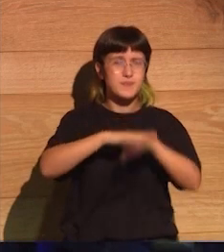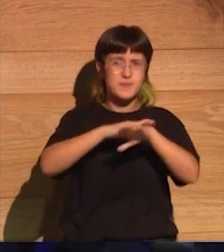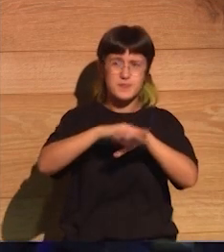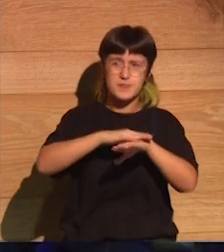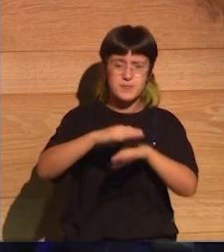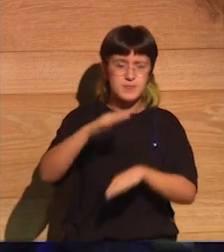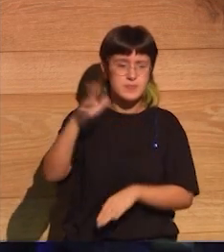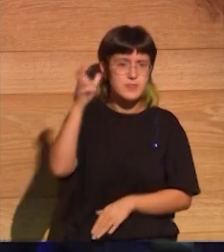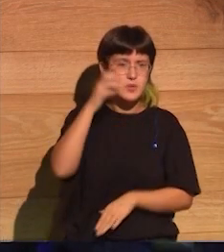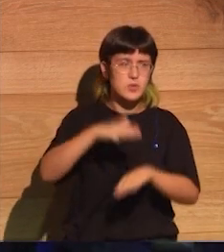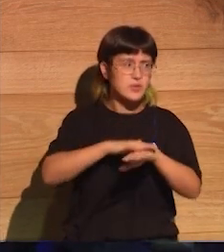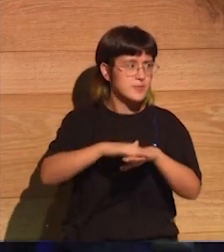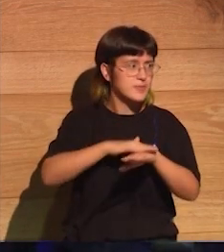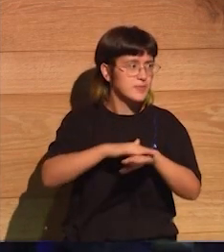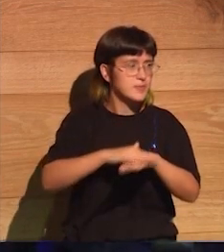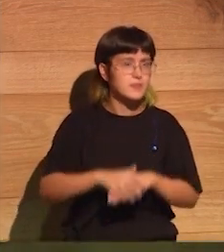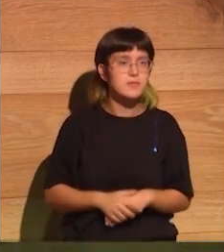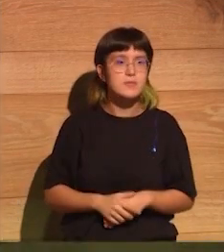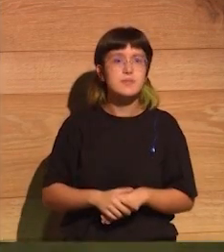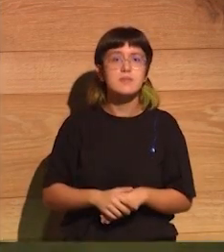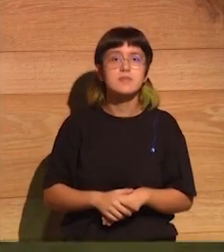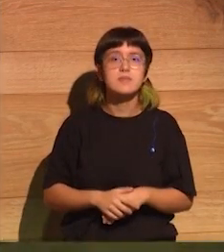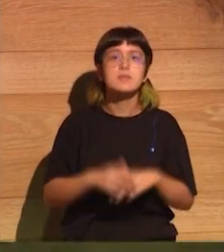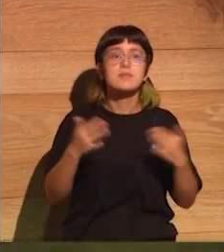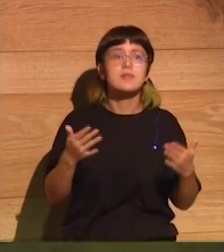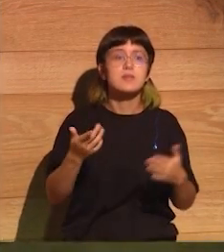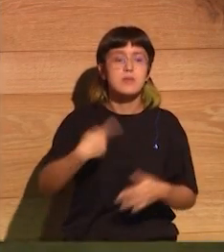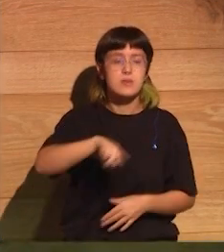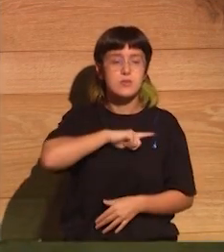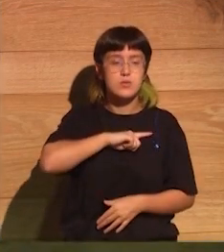de cambiar de ser profesores a ser coach, de acompañar en el proceso formativo de los jóvenes,